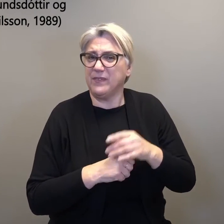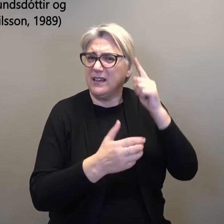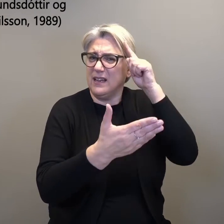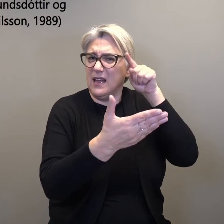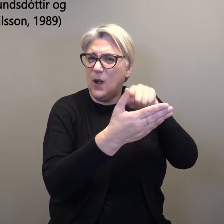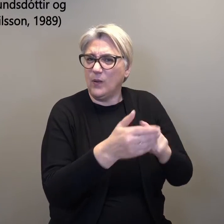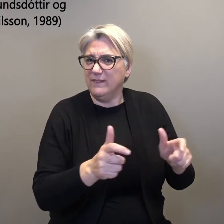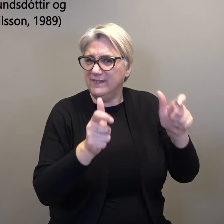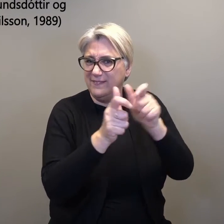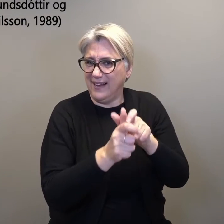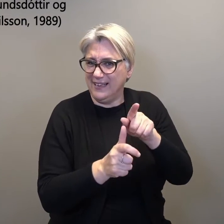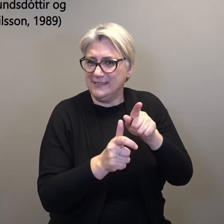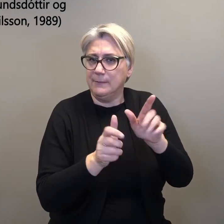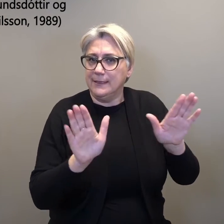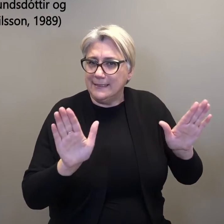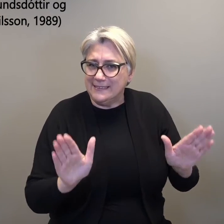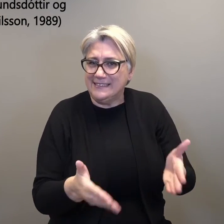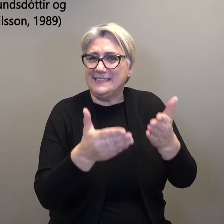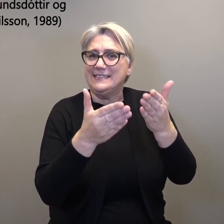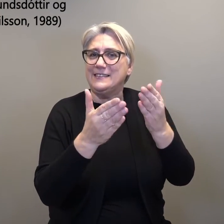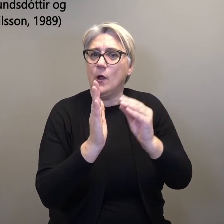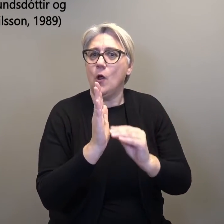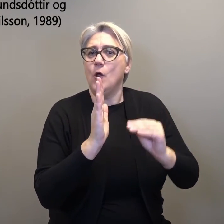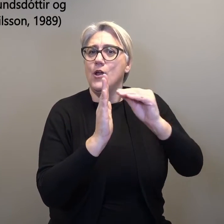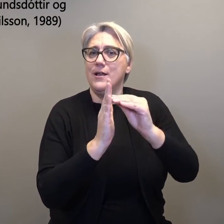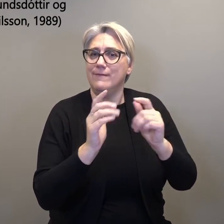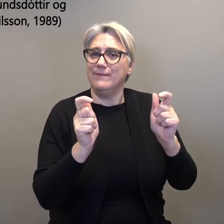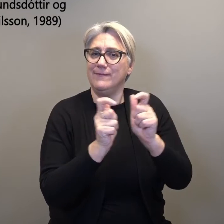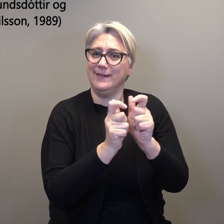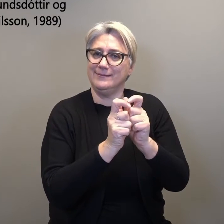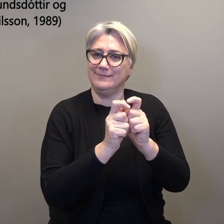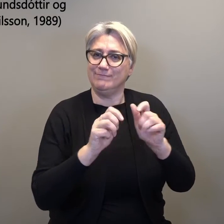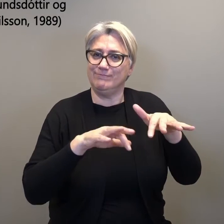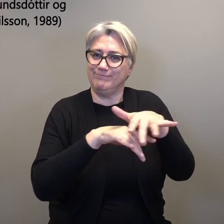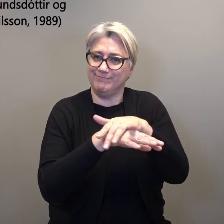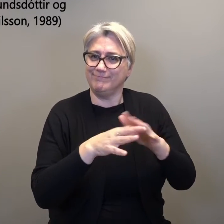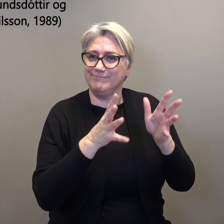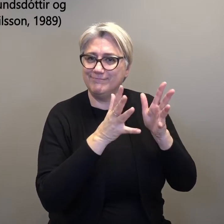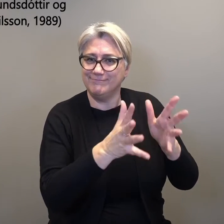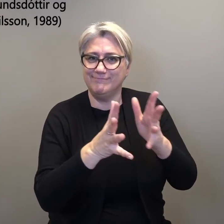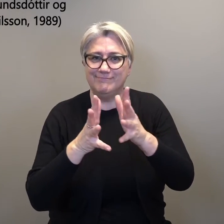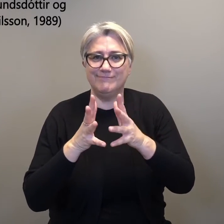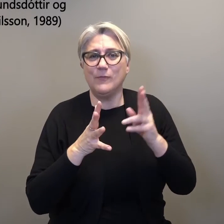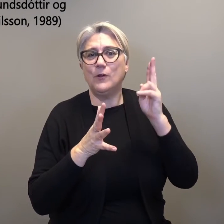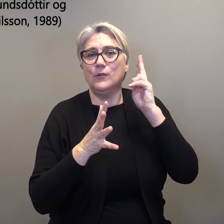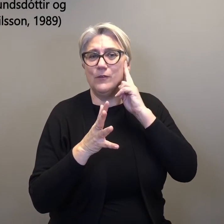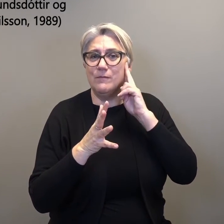Tilgangur félagsins var að stuðla að auknum félagsskap döff sem